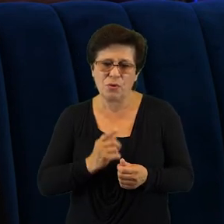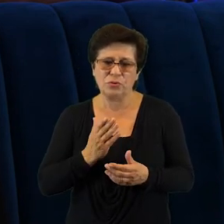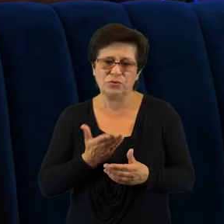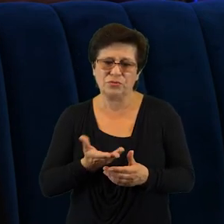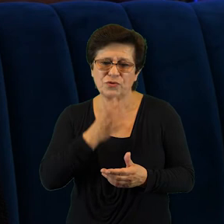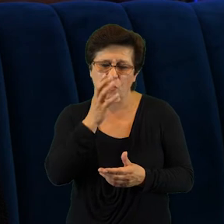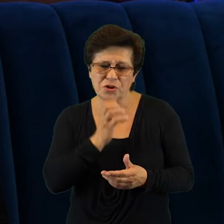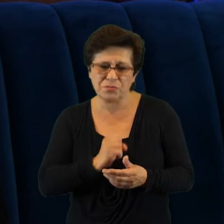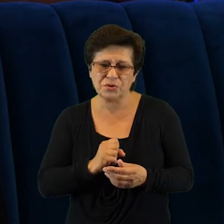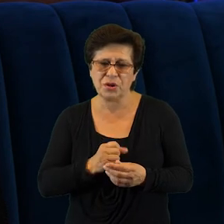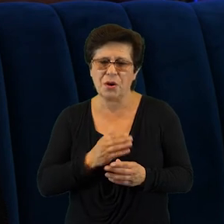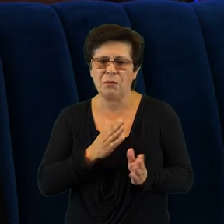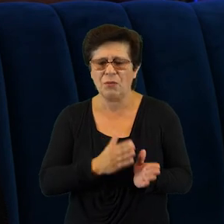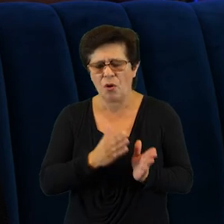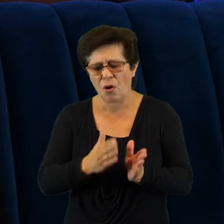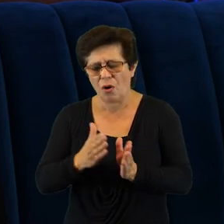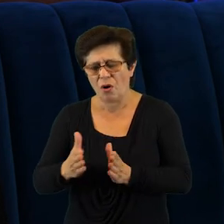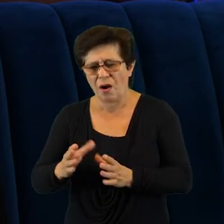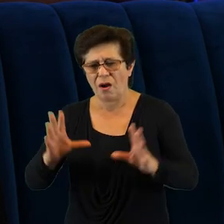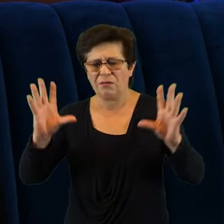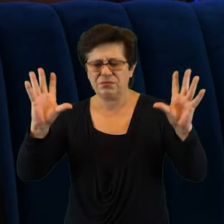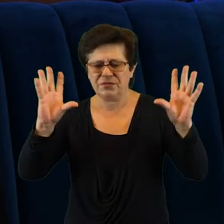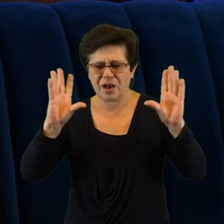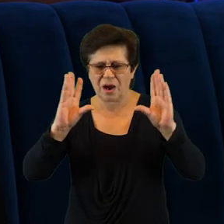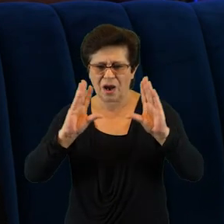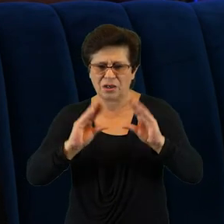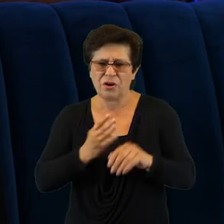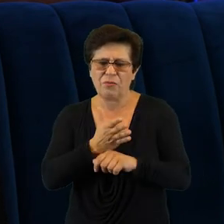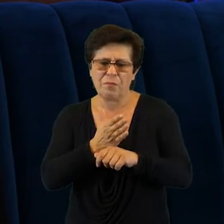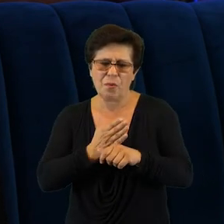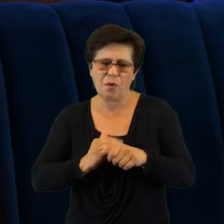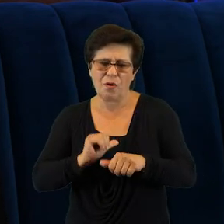i tutaj mówię o połowie lat 20.,